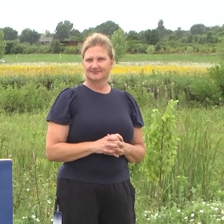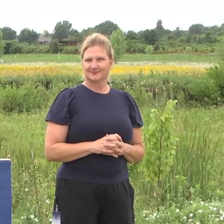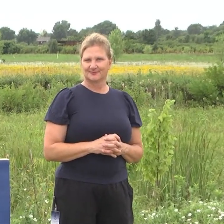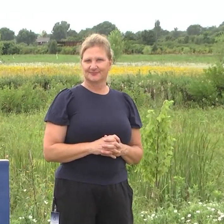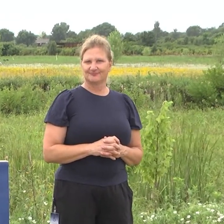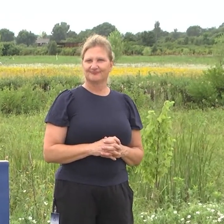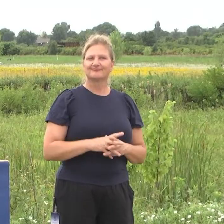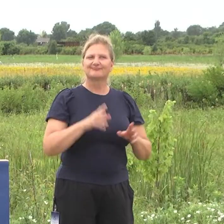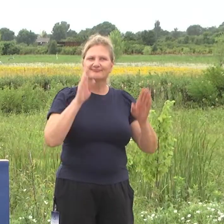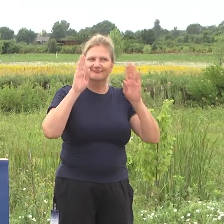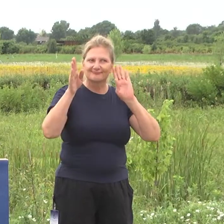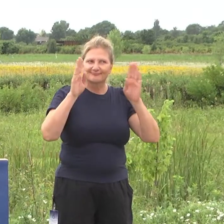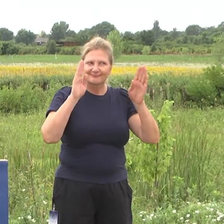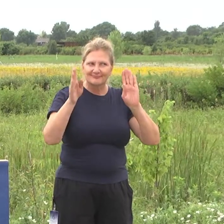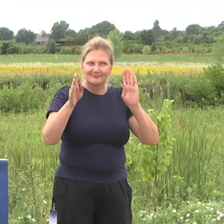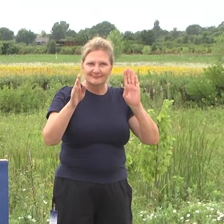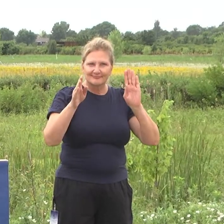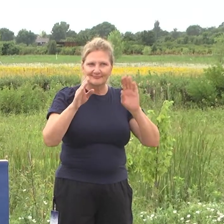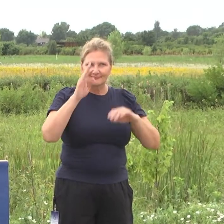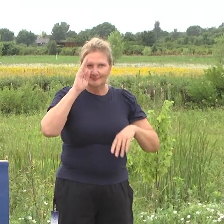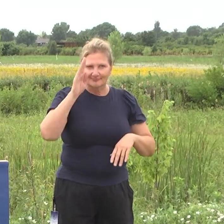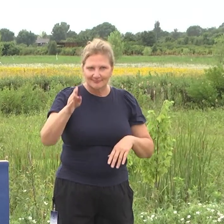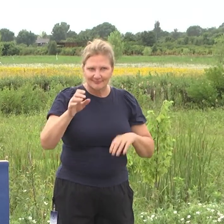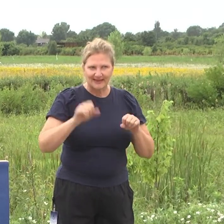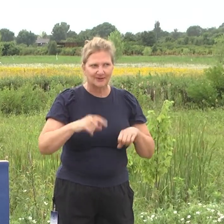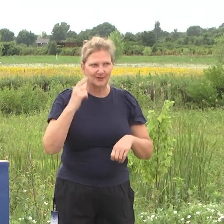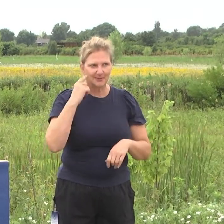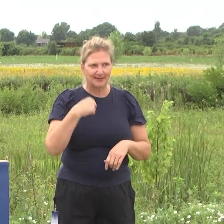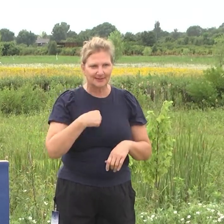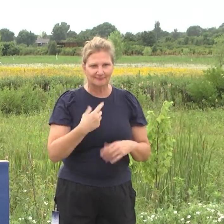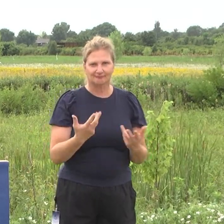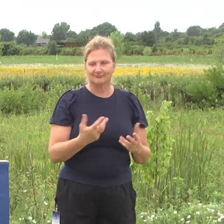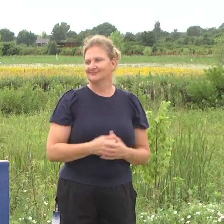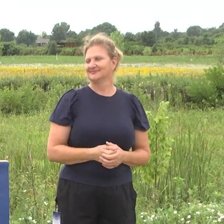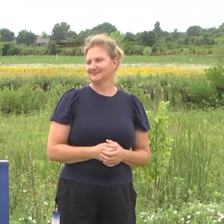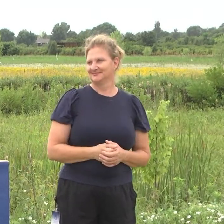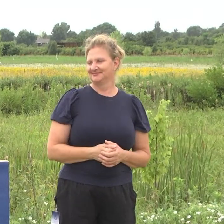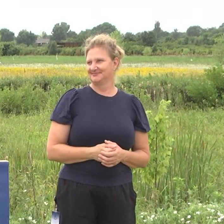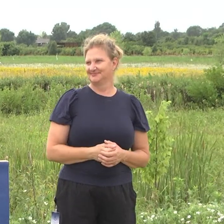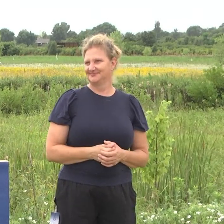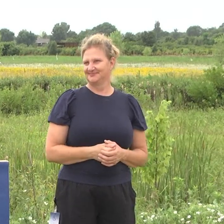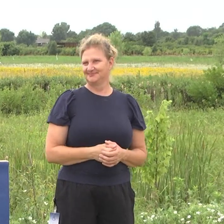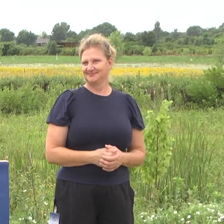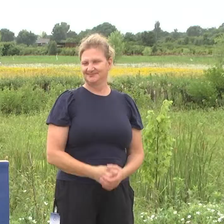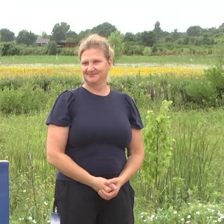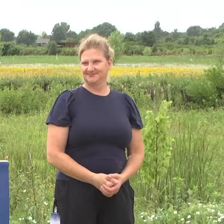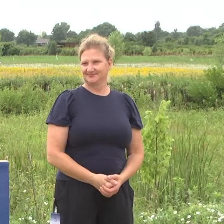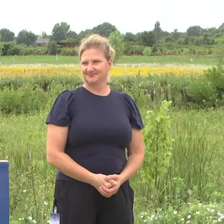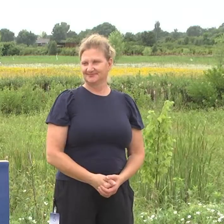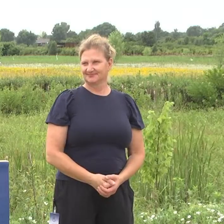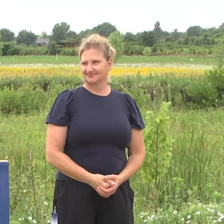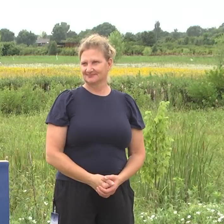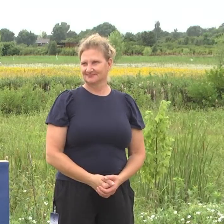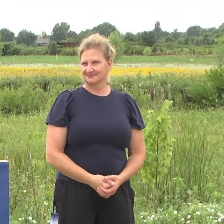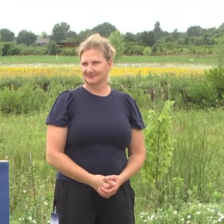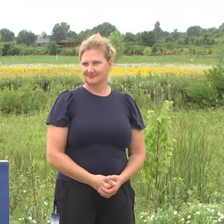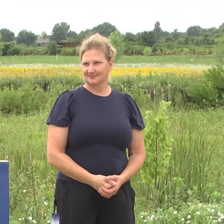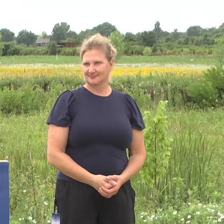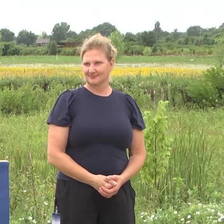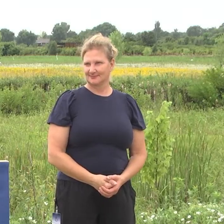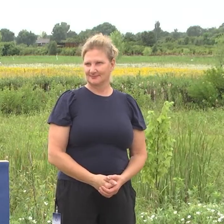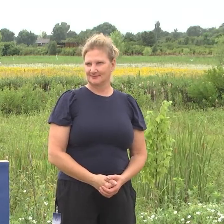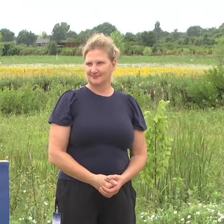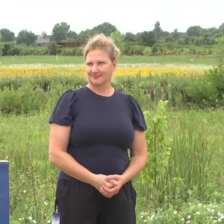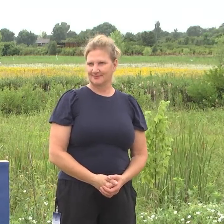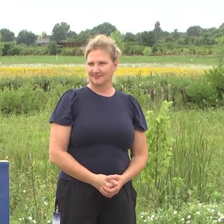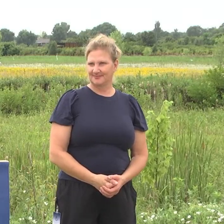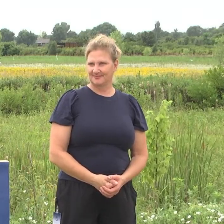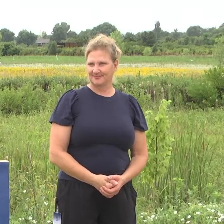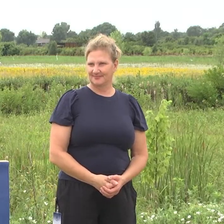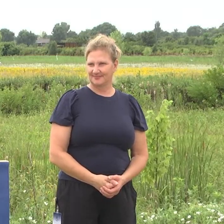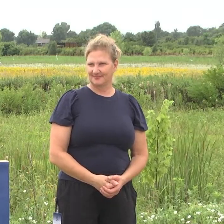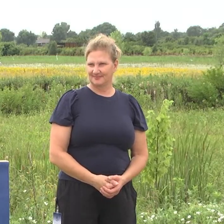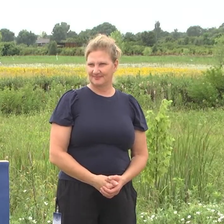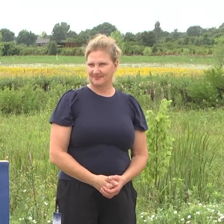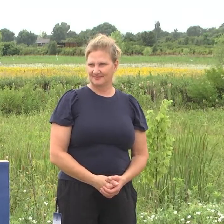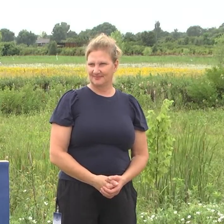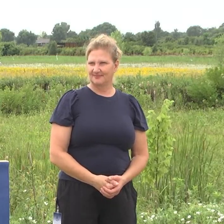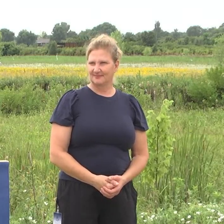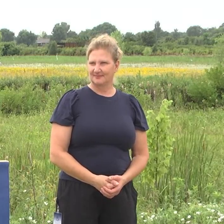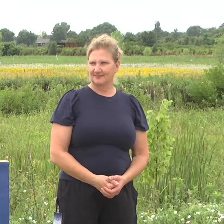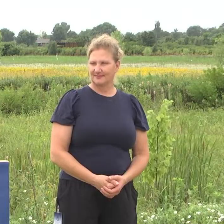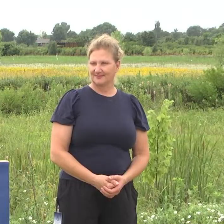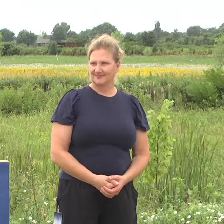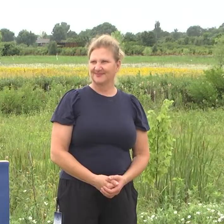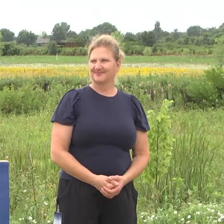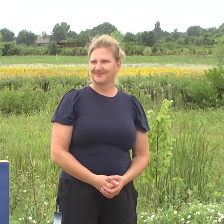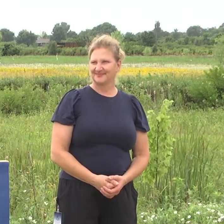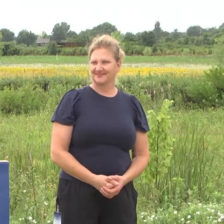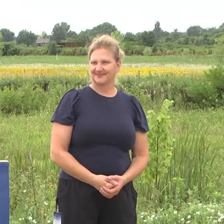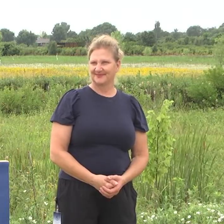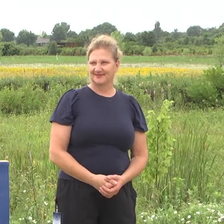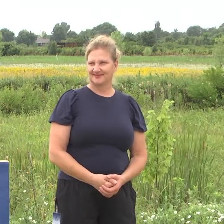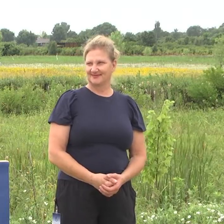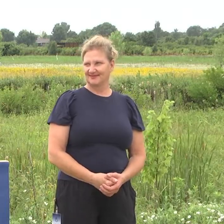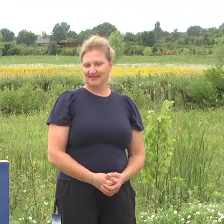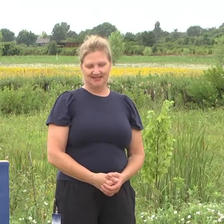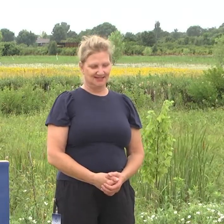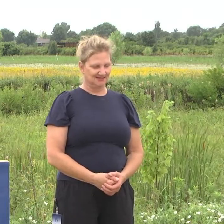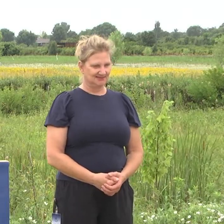Hola. Hola. ¿Me oyen?